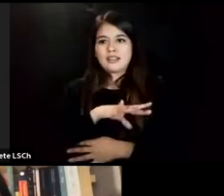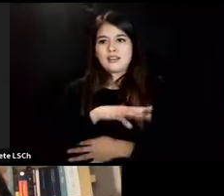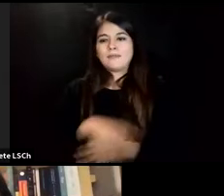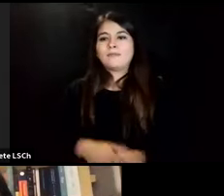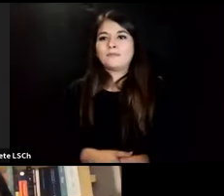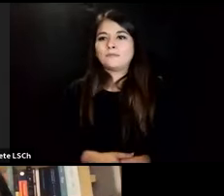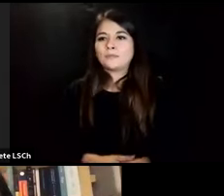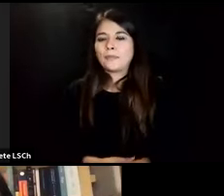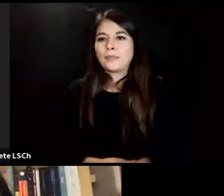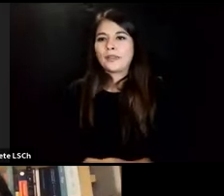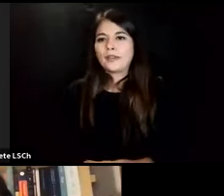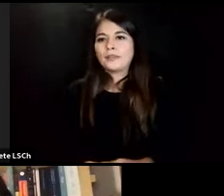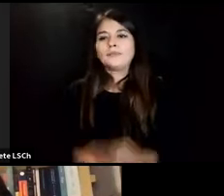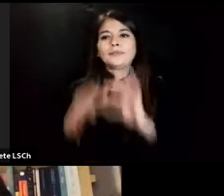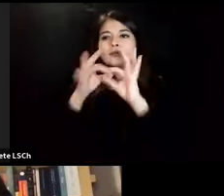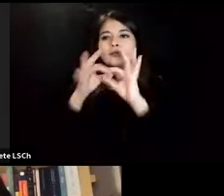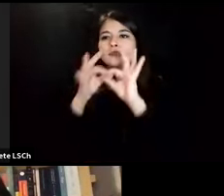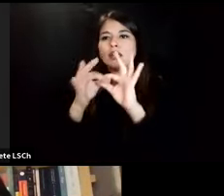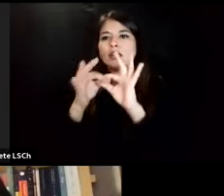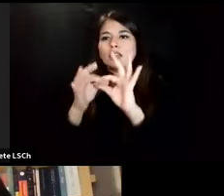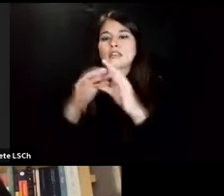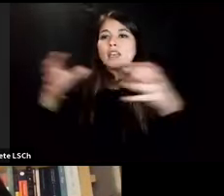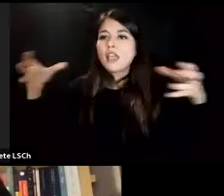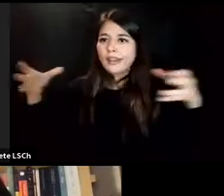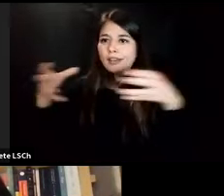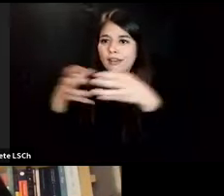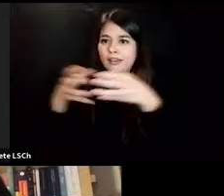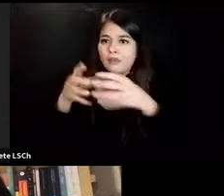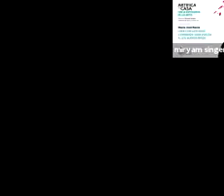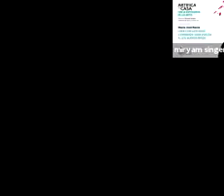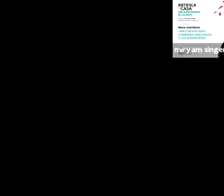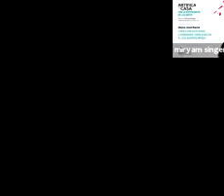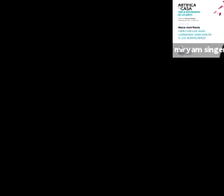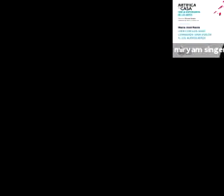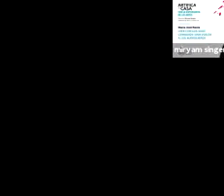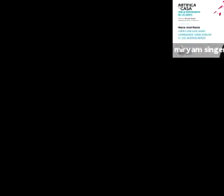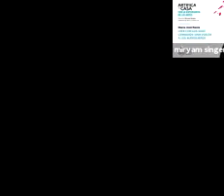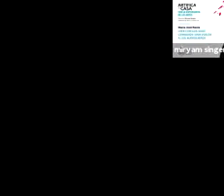equipo que hace esto posible hay varias personas detrás